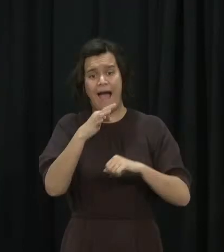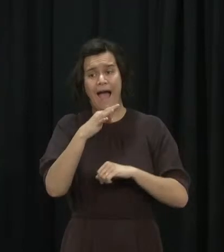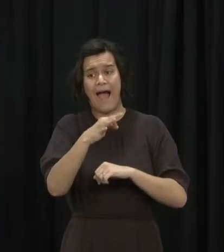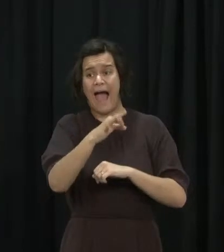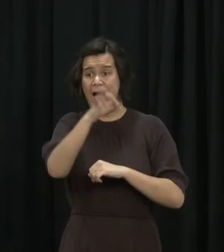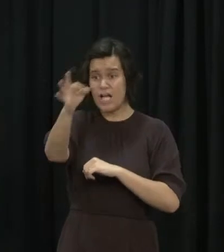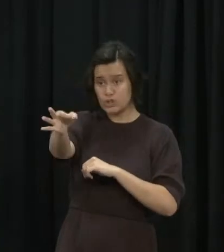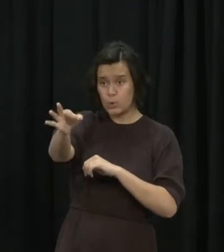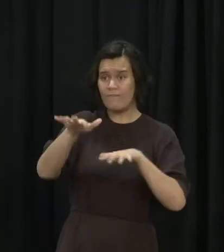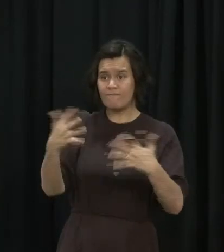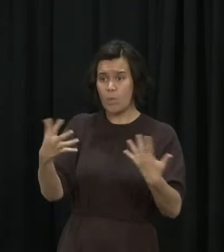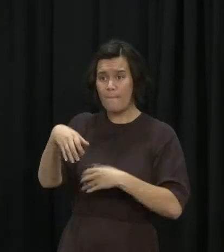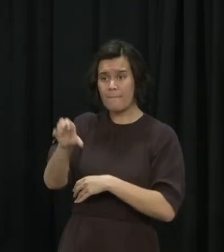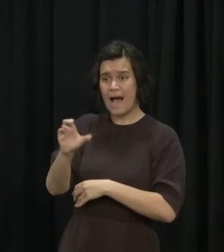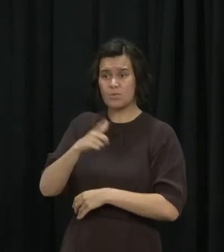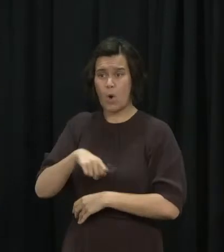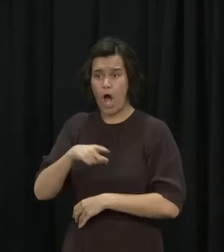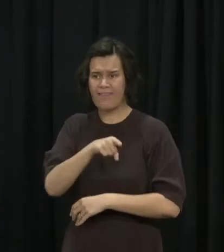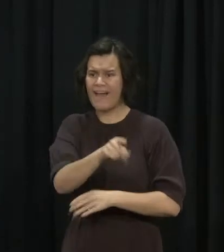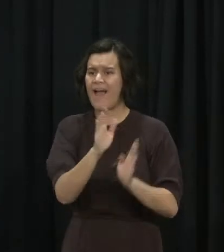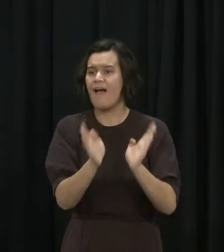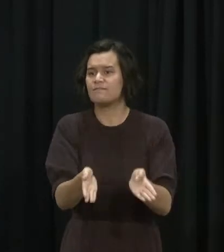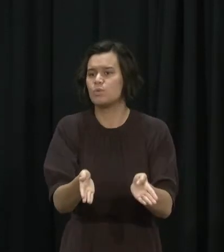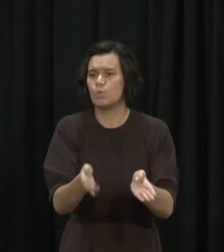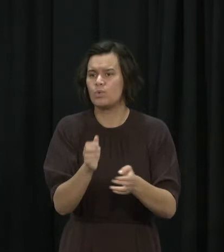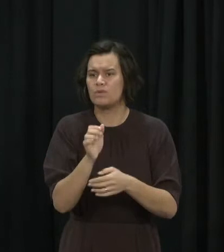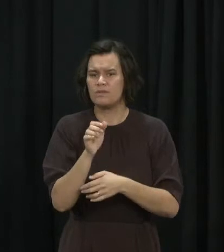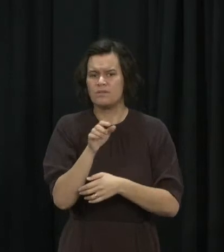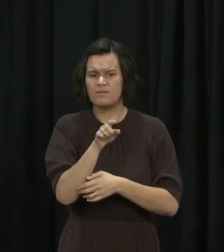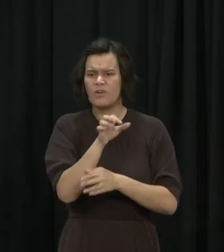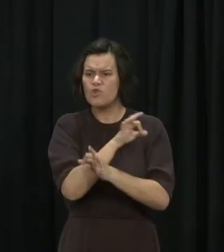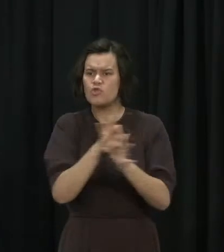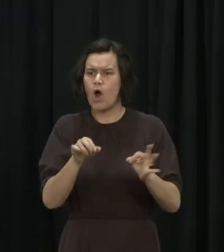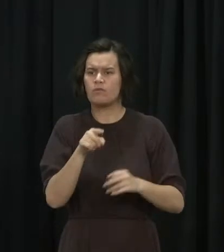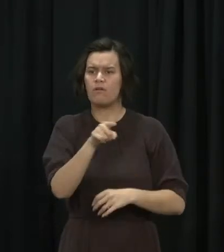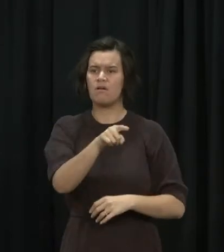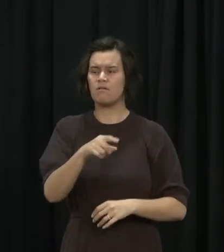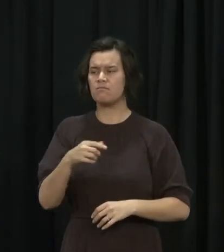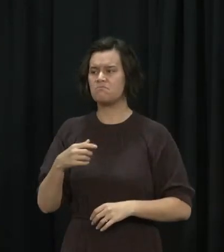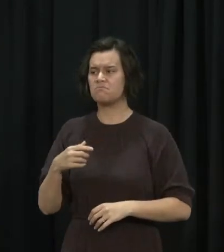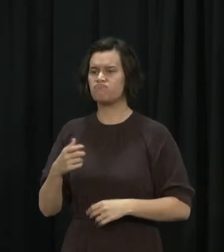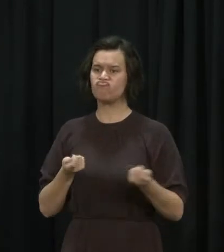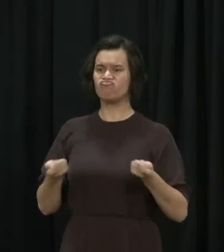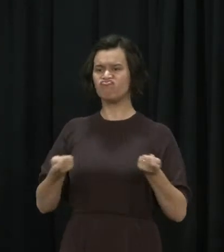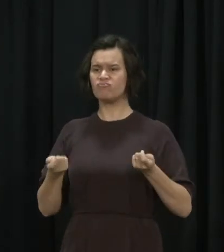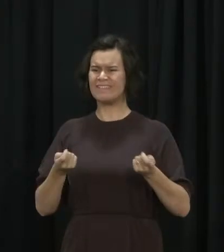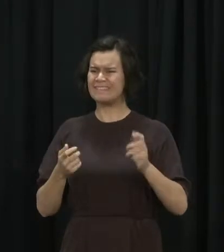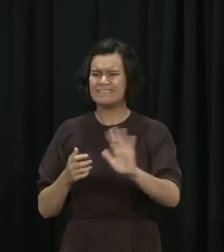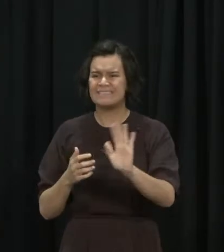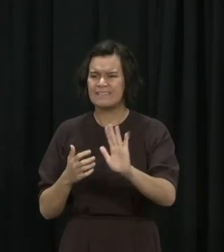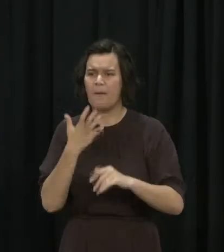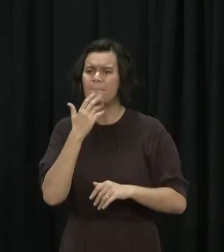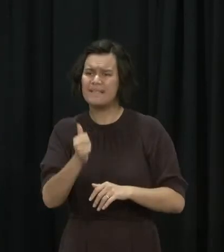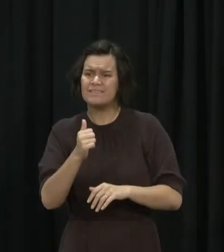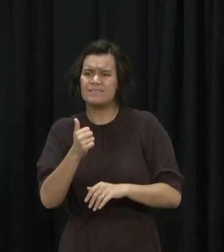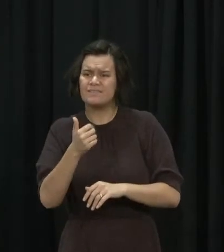whakataa, kia atawhai. Te maaramatanga o nga tangata e